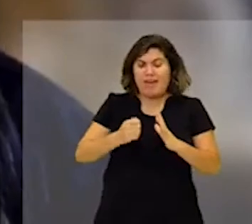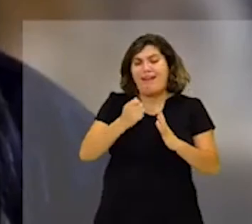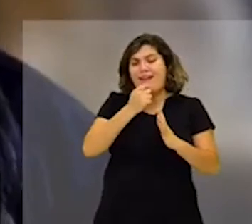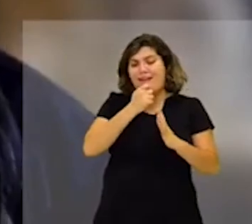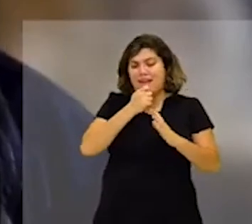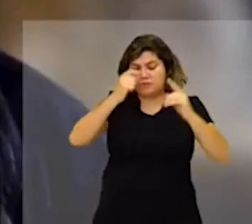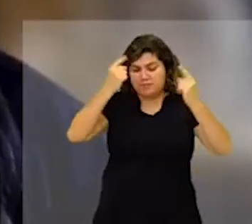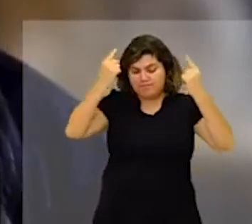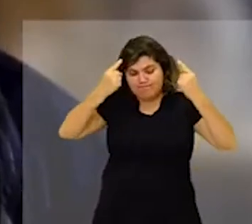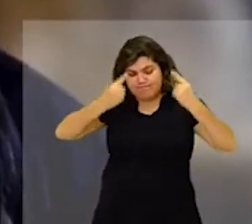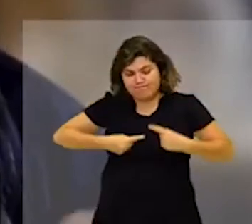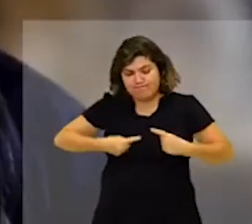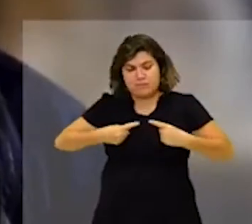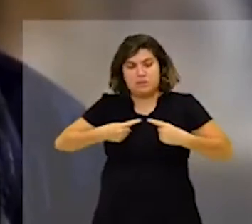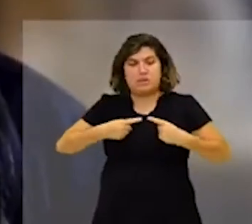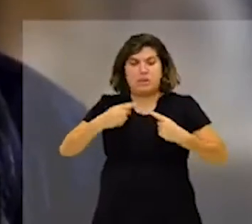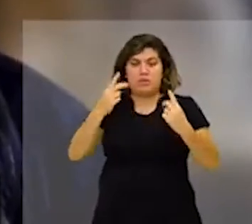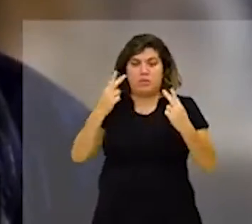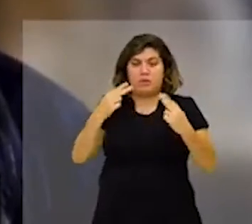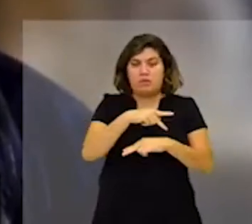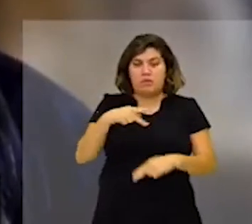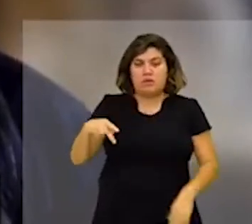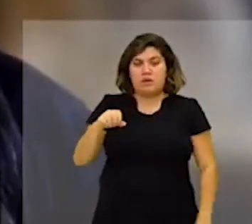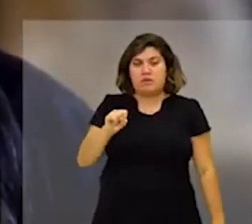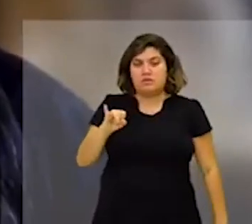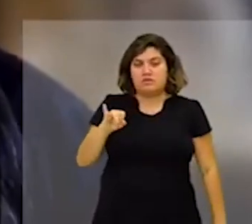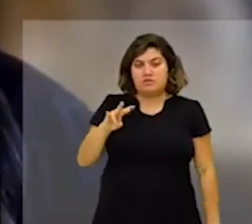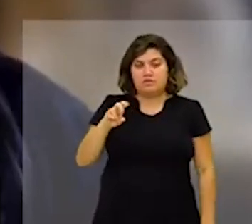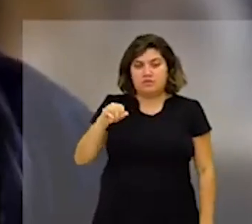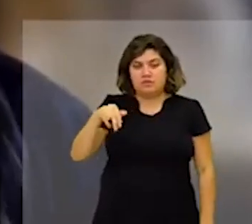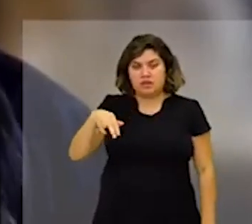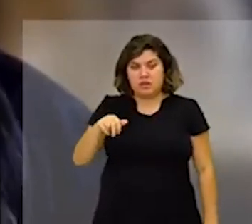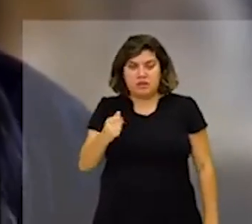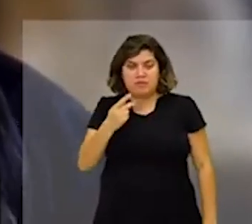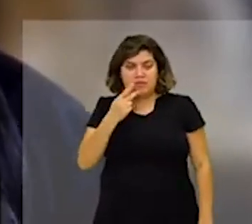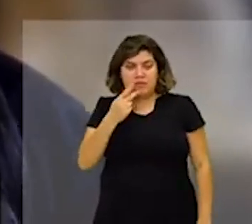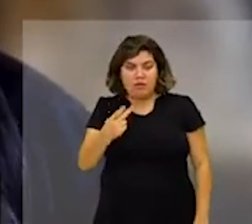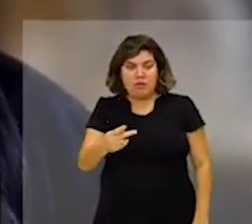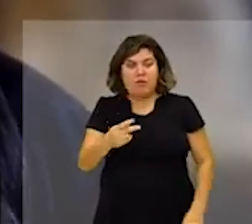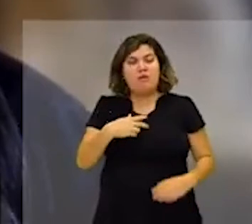assim como a a professora Silvana falou assim geralmente a minha sala é um grande desafio é